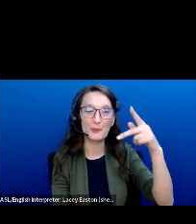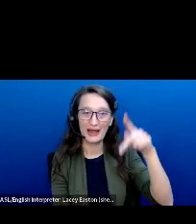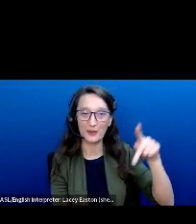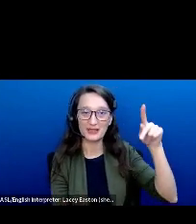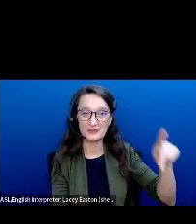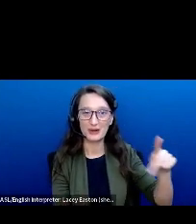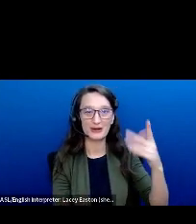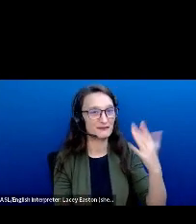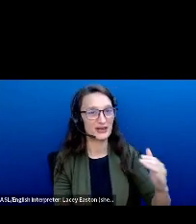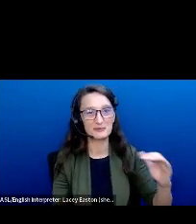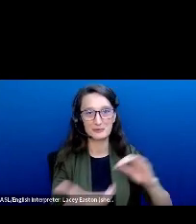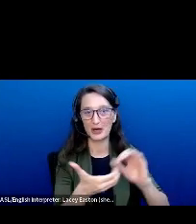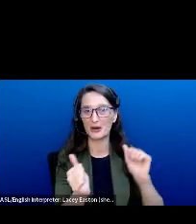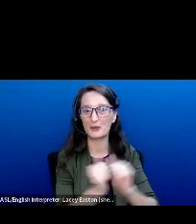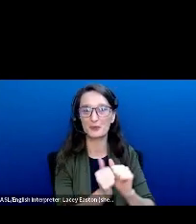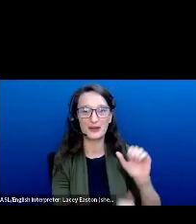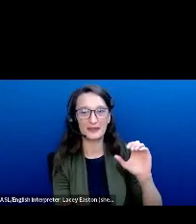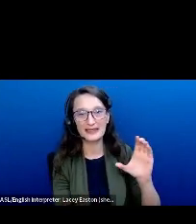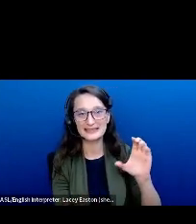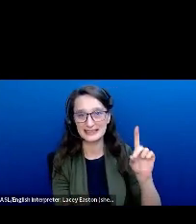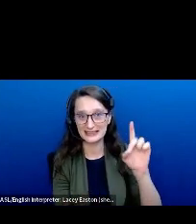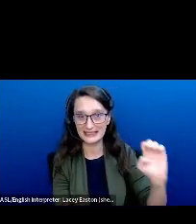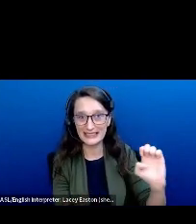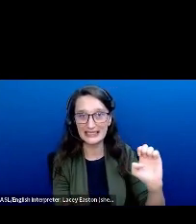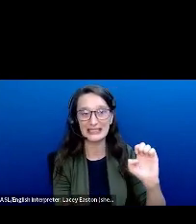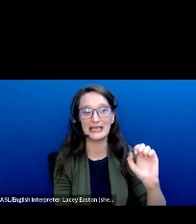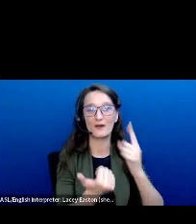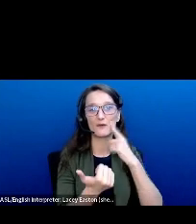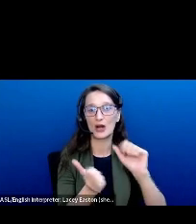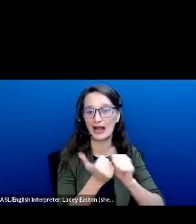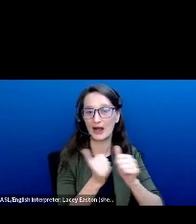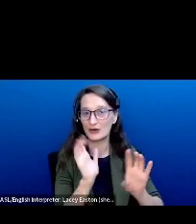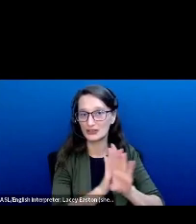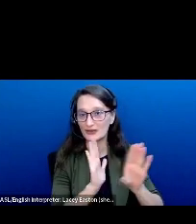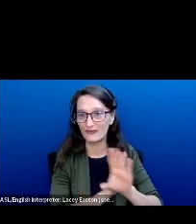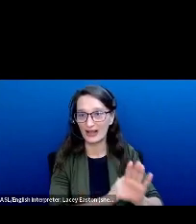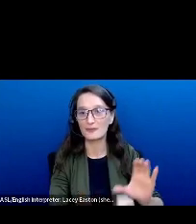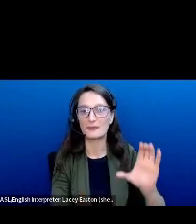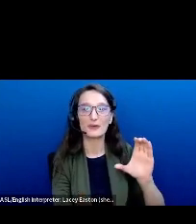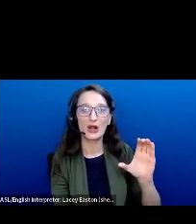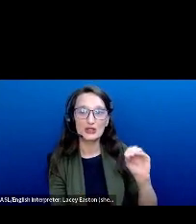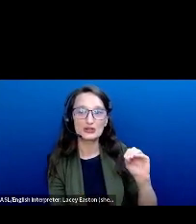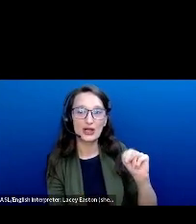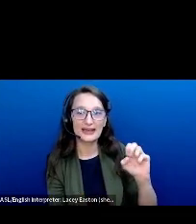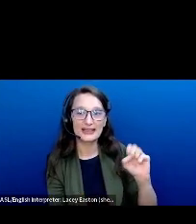de Educación de California en el desarrollo de la oficina de servicios de apoyo al constituyente. Esta oficina es parte de